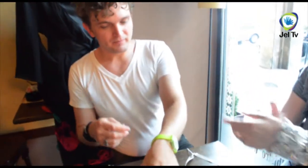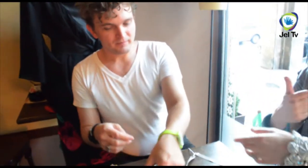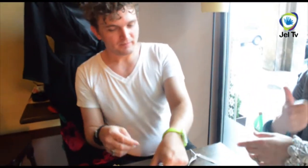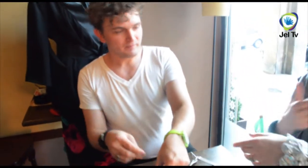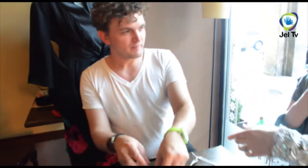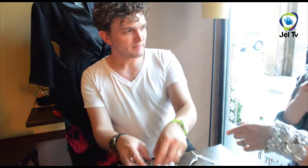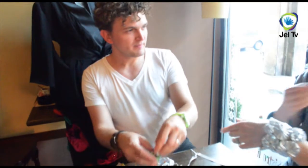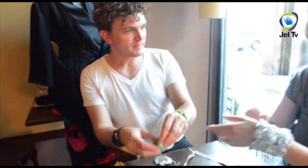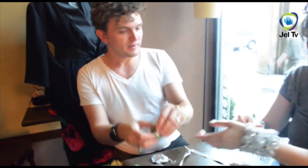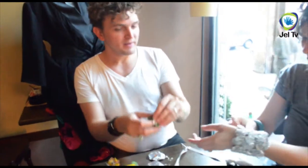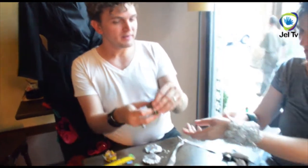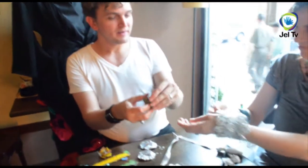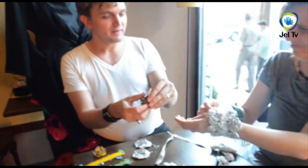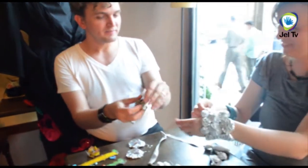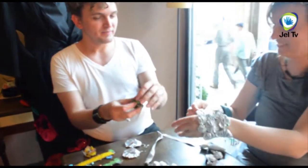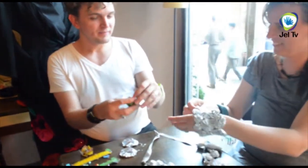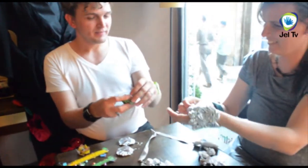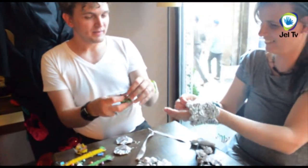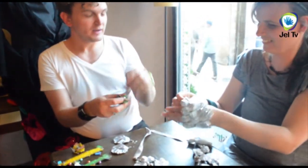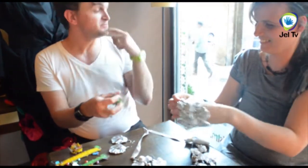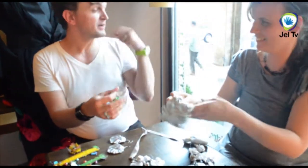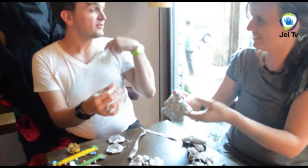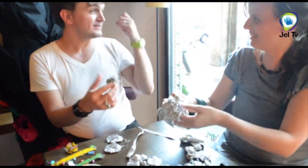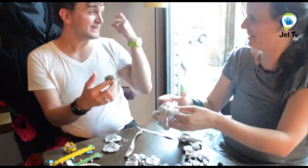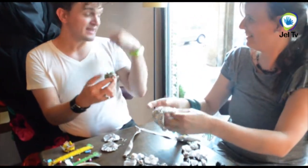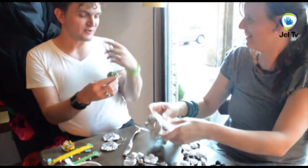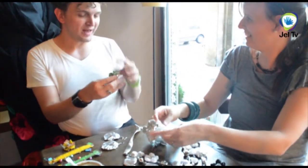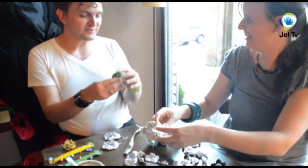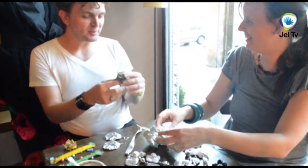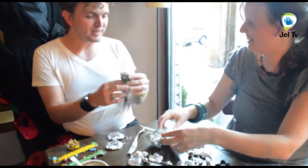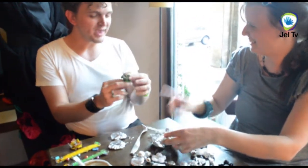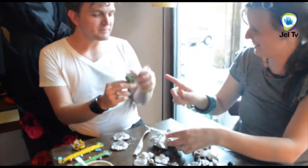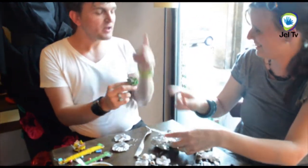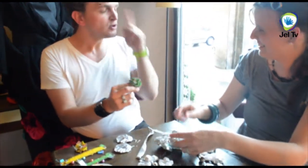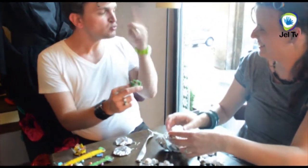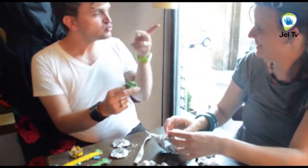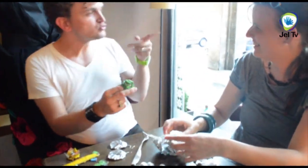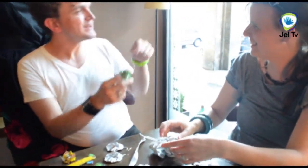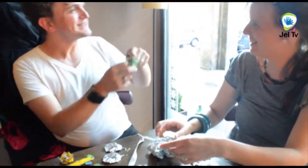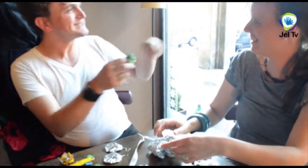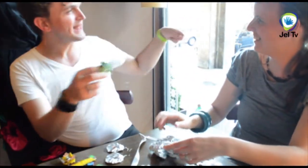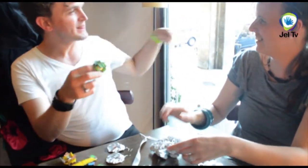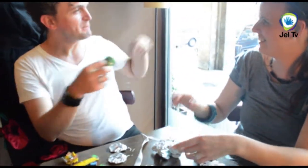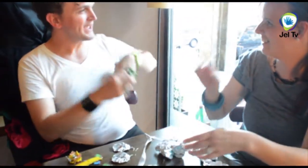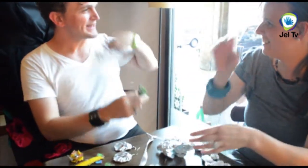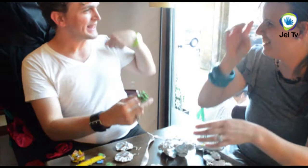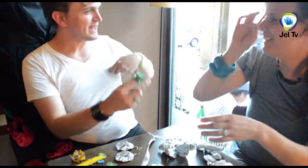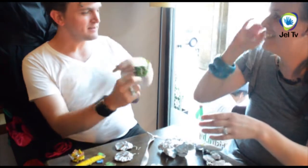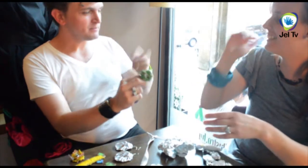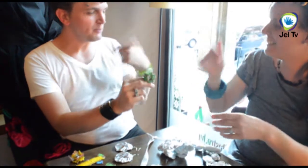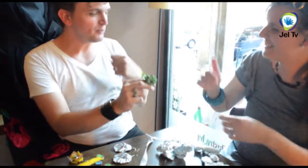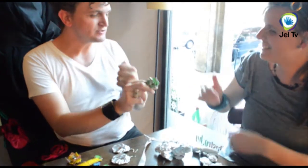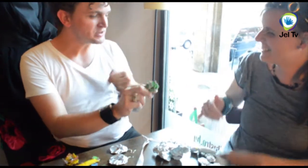Nagyon szép! Ez én találtam ki. Tudod, centiméteres mérőszalagból csináltam.